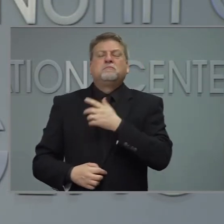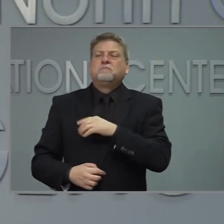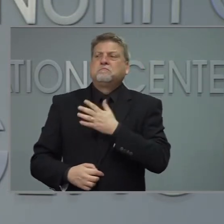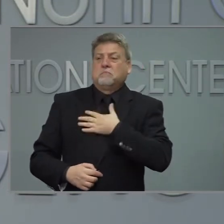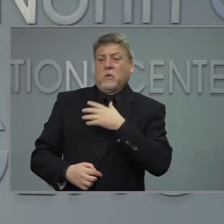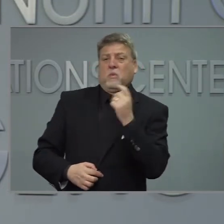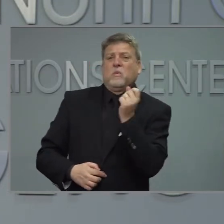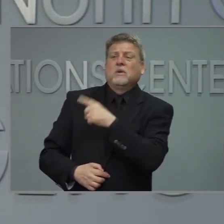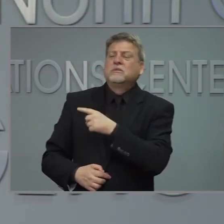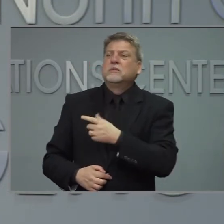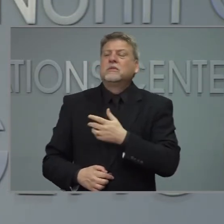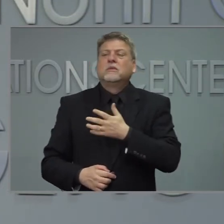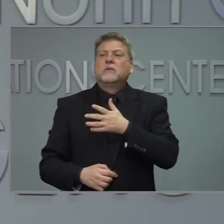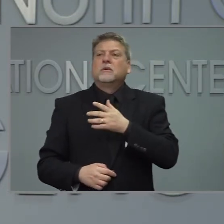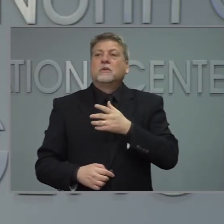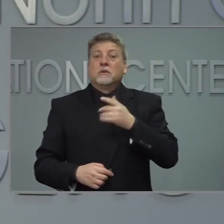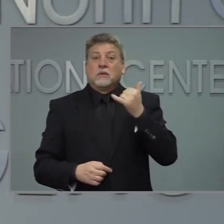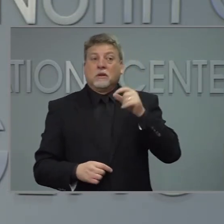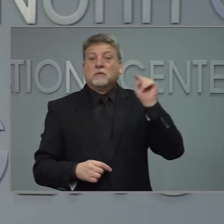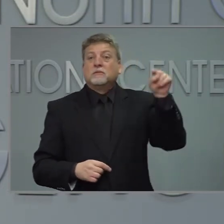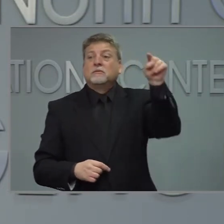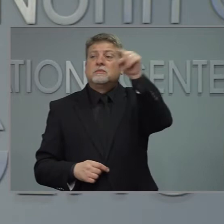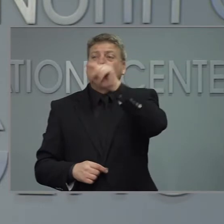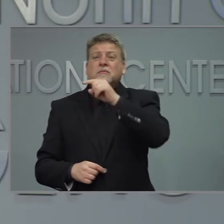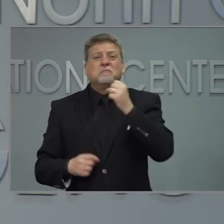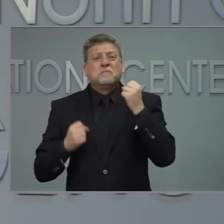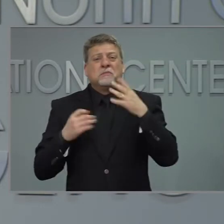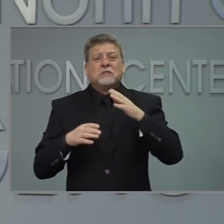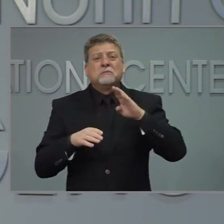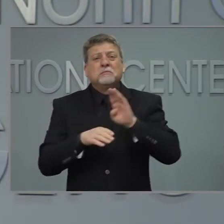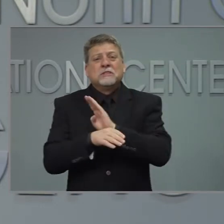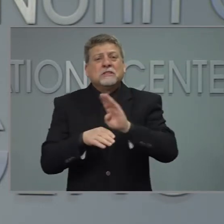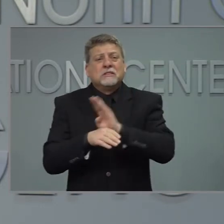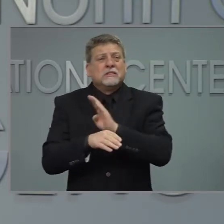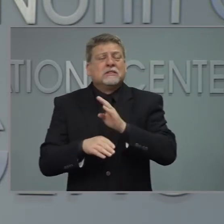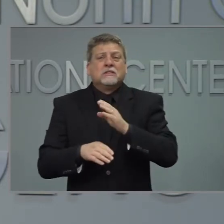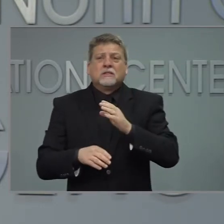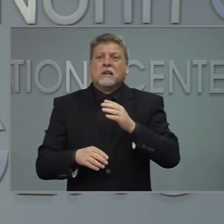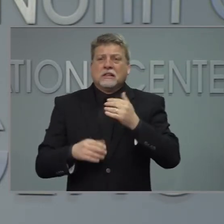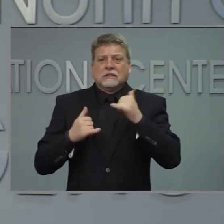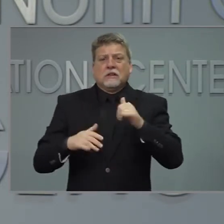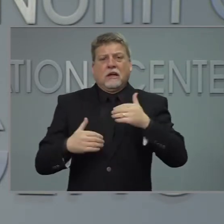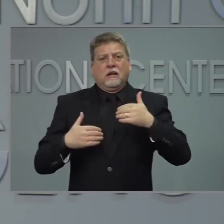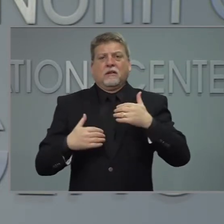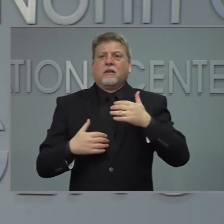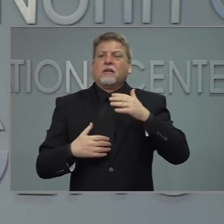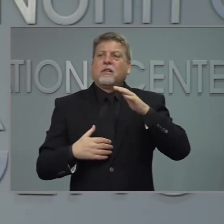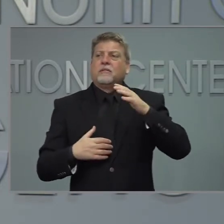Inmensa que va a mandar a las compañías que tienen muchos empleados trabajando